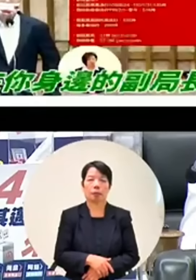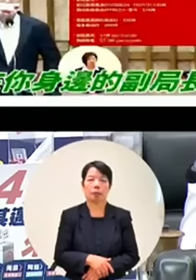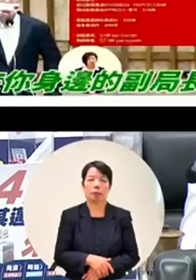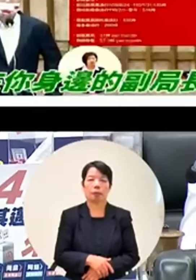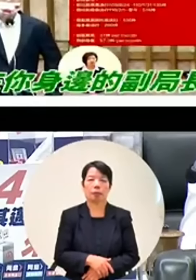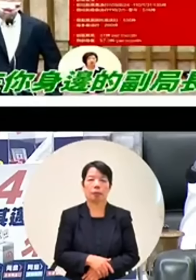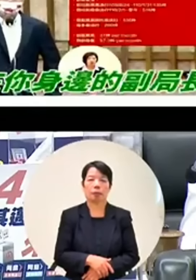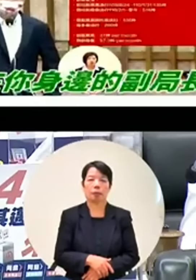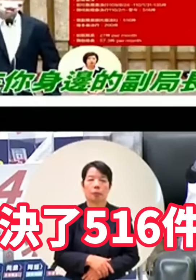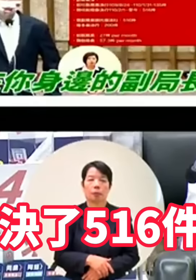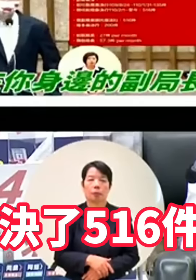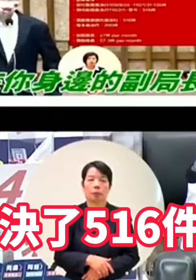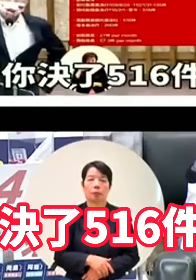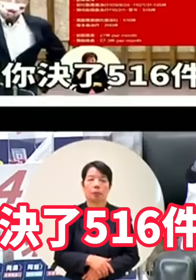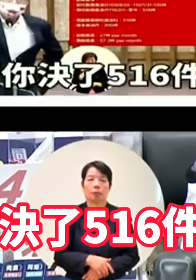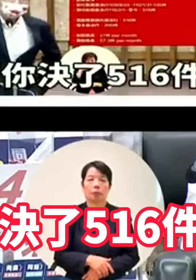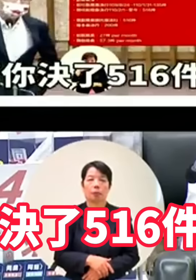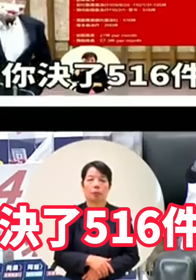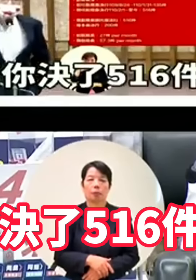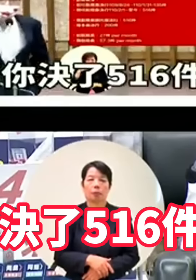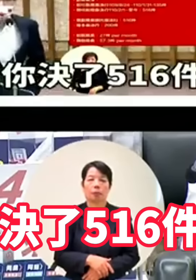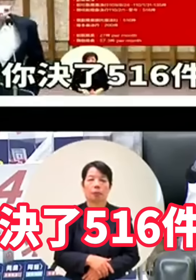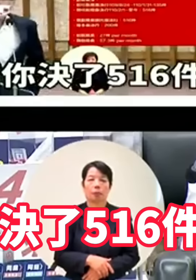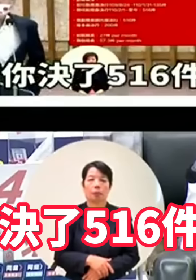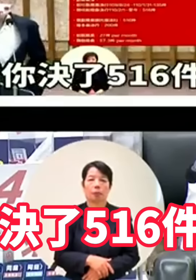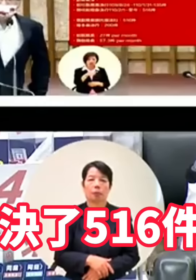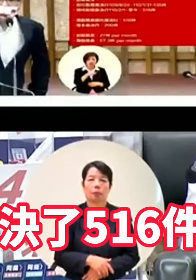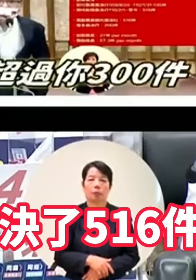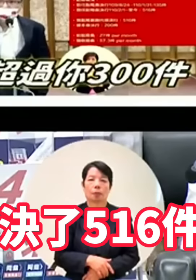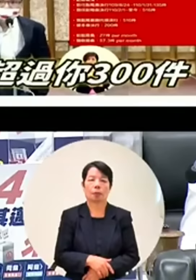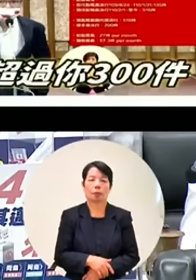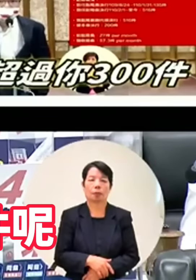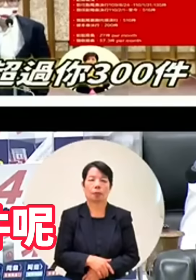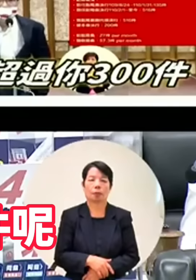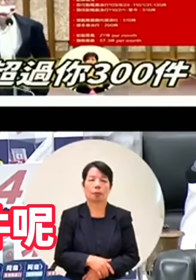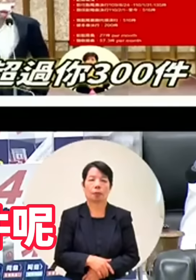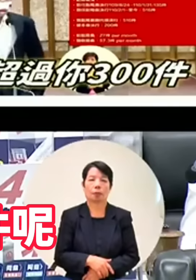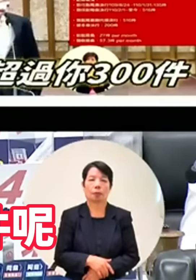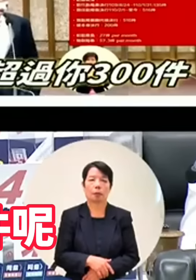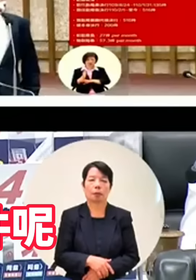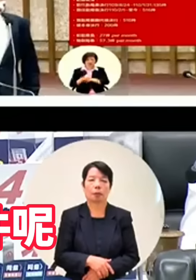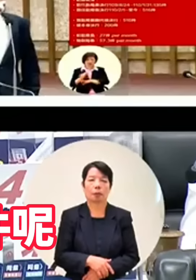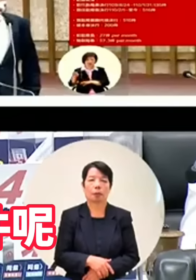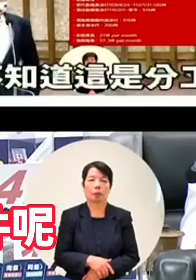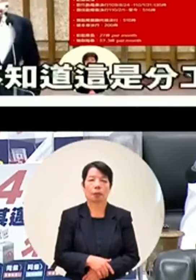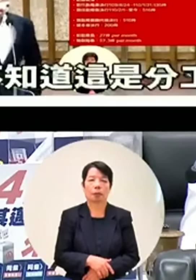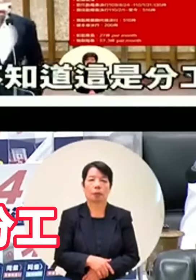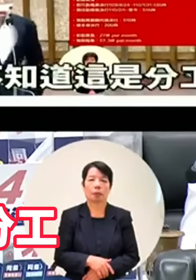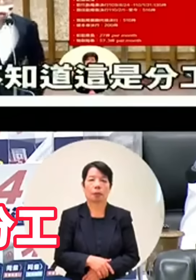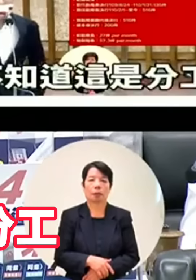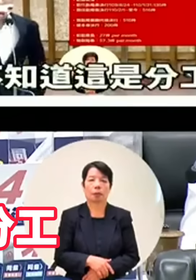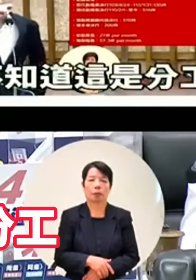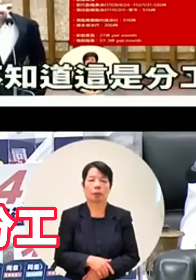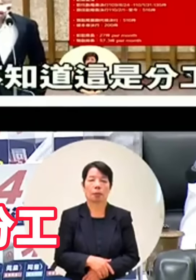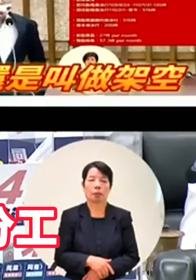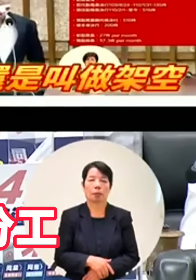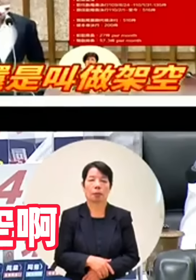現在呢 你身邊的副局長幫你決了516件 超過你300件呢 我不知道叫分工